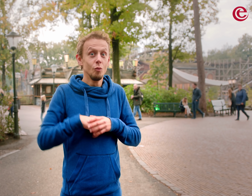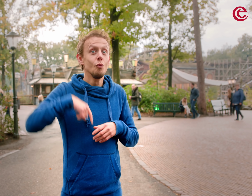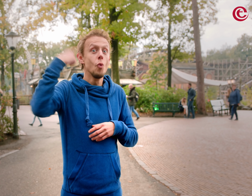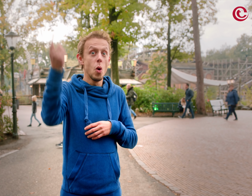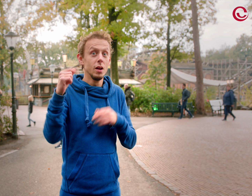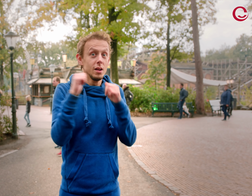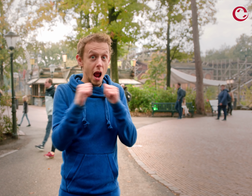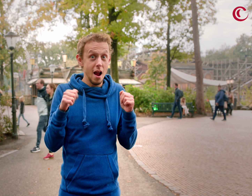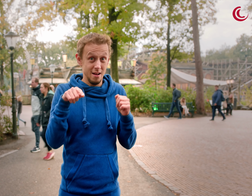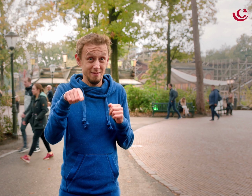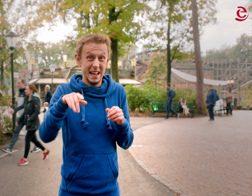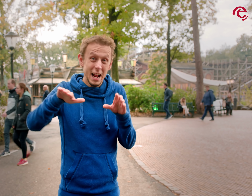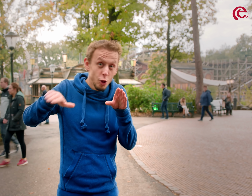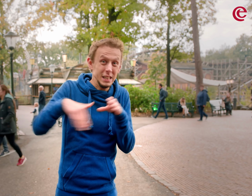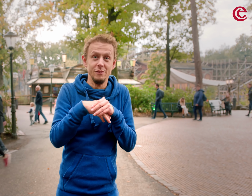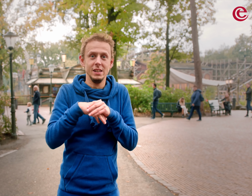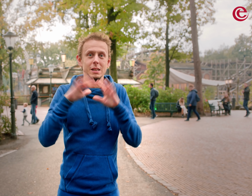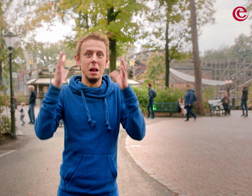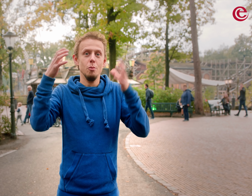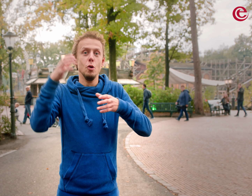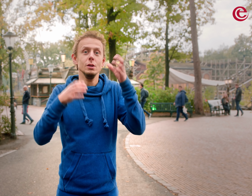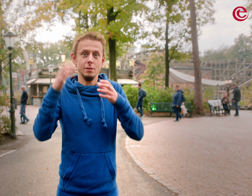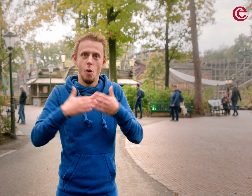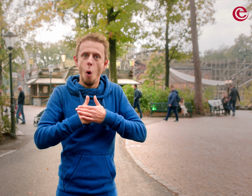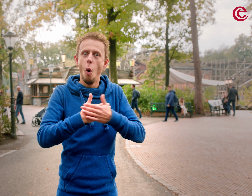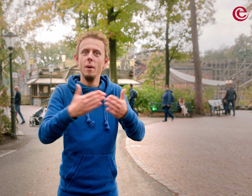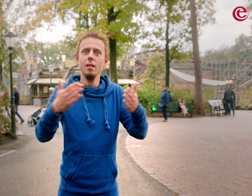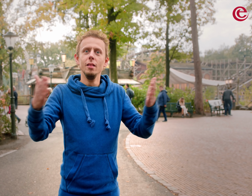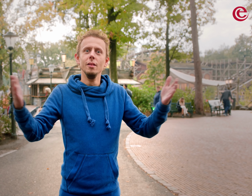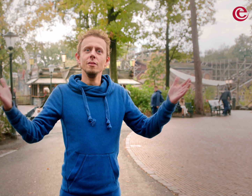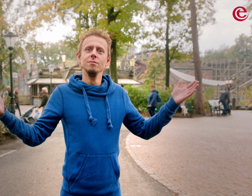Volgend jaar gaat het inclusieve speelbos open.